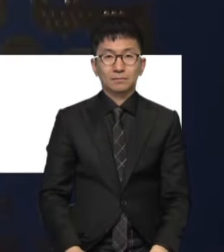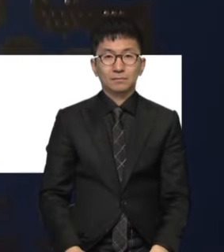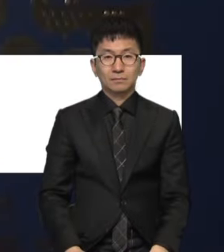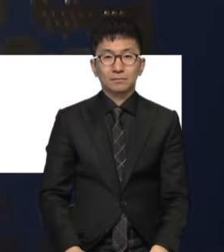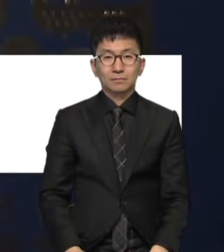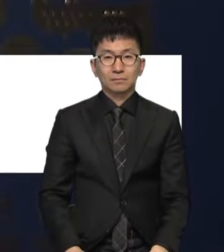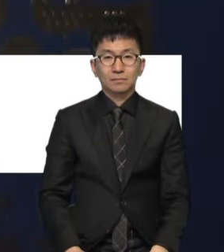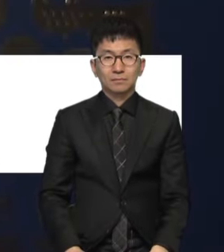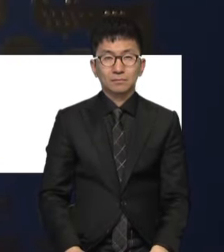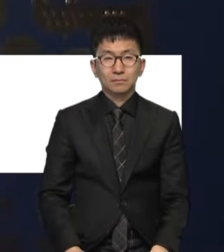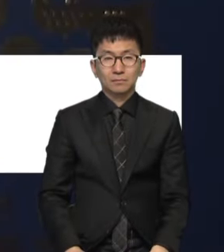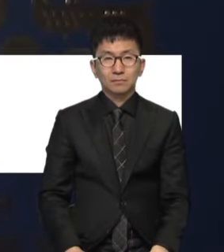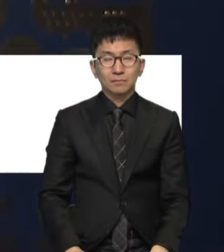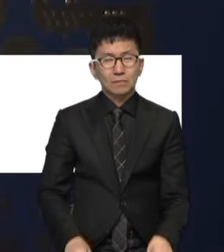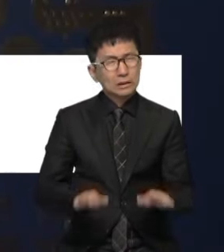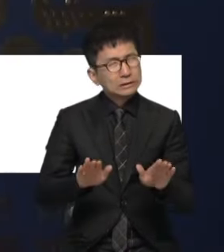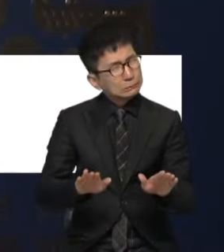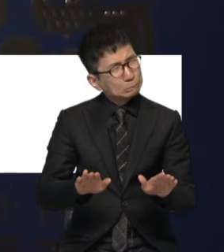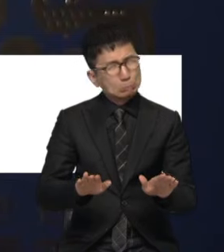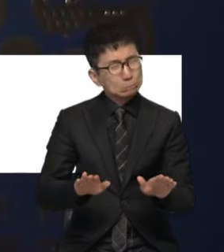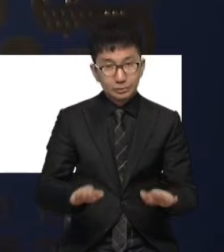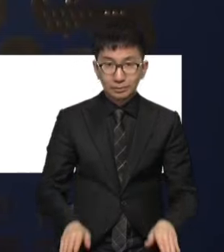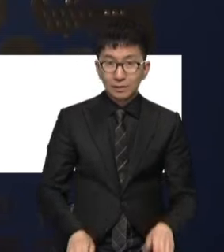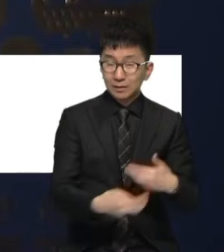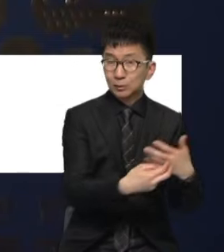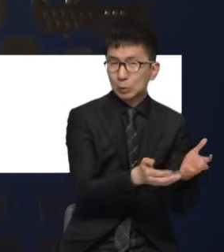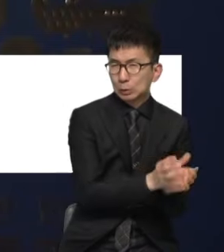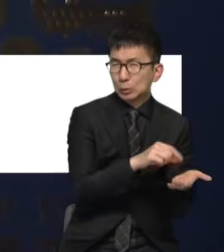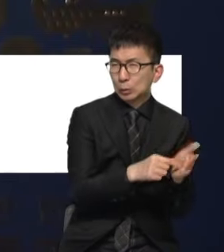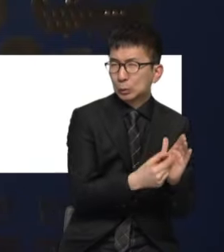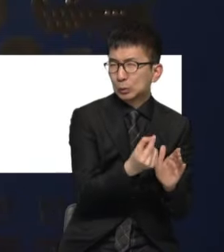(기자) 당장은 아니지만 의료계 입장도 어느 정도 바뀌지 않을까 이런 기대감도